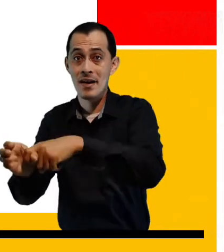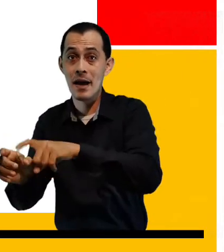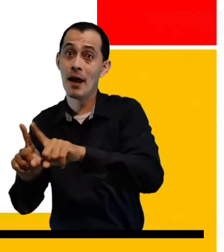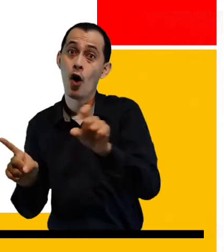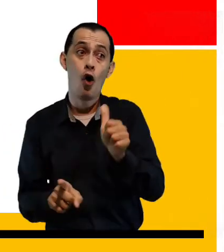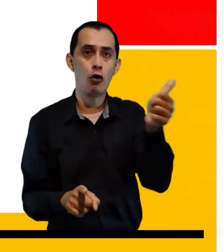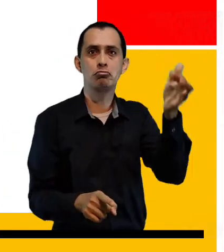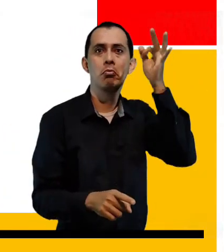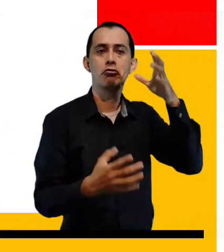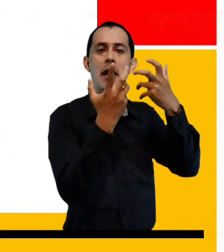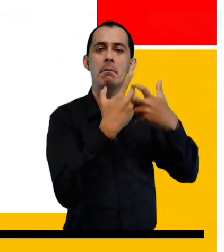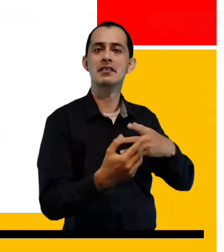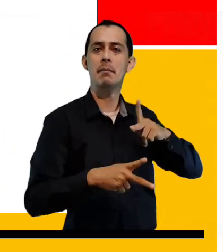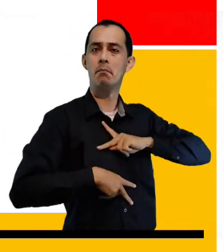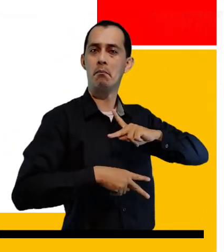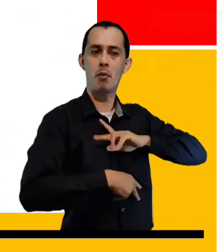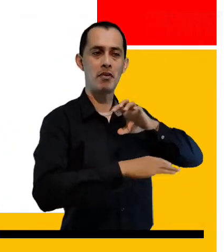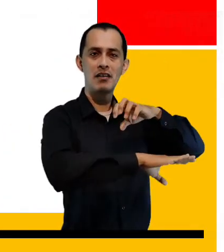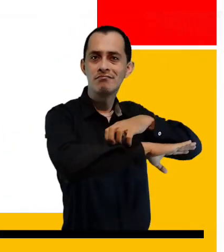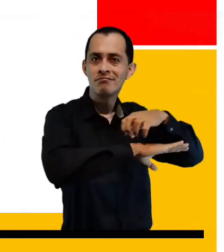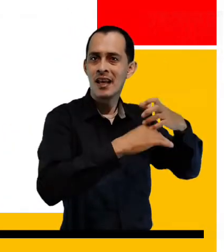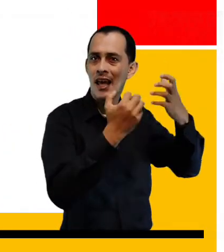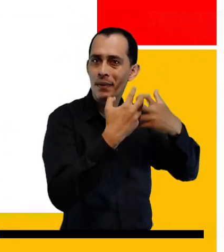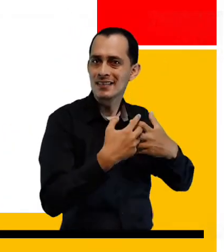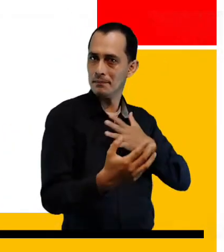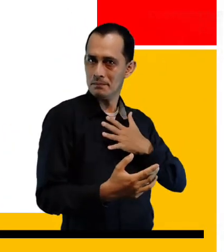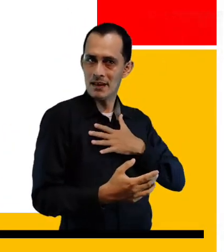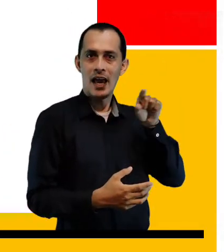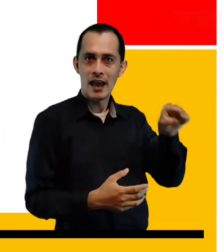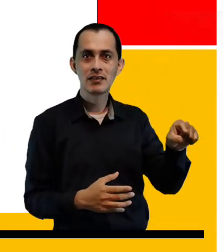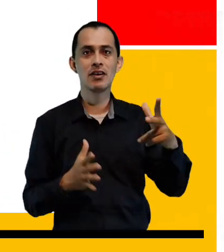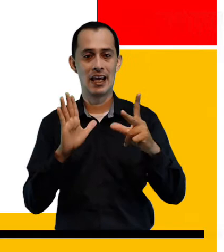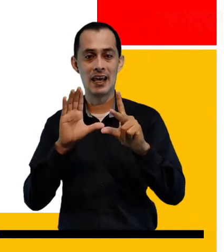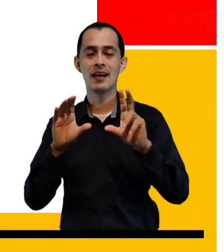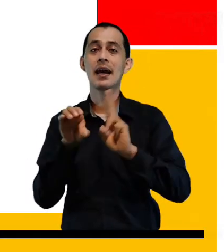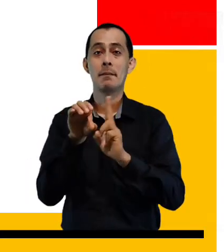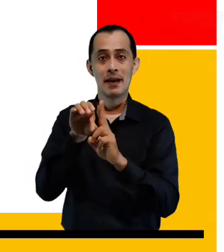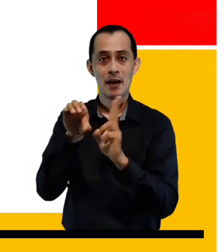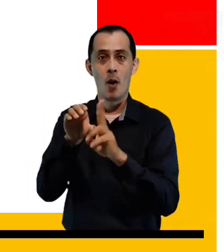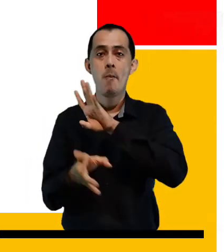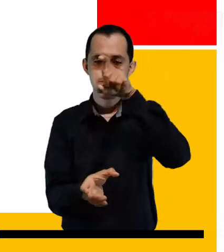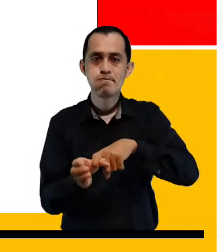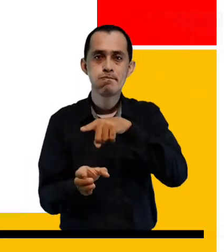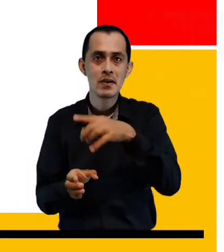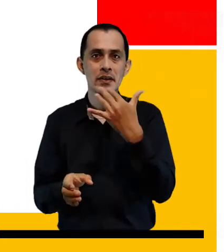empresa o un negocio que esté registrado ante Cámara de comercio o una función económica